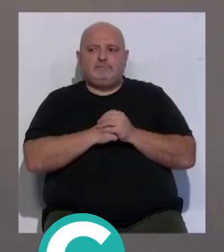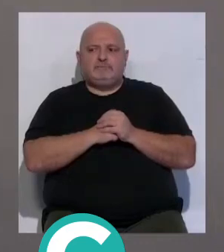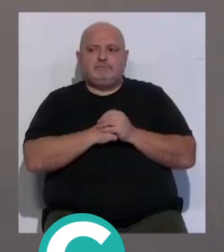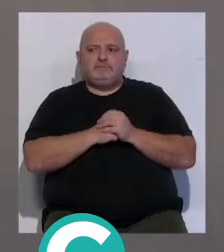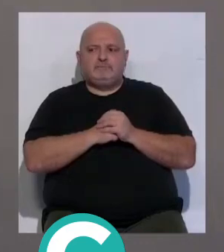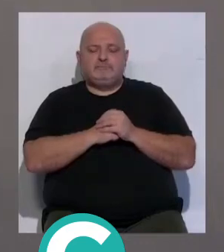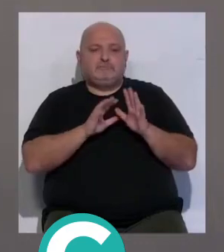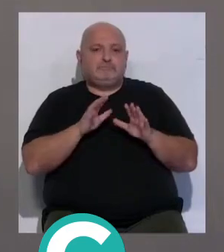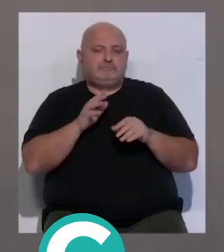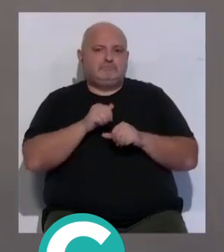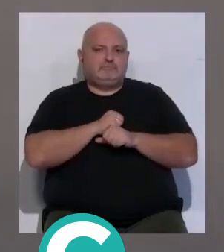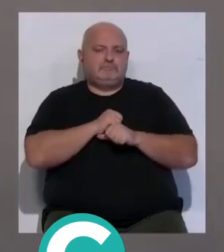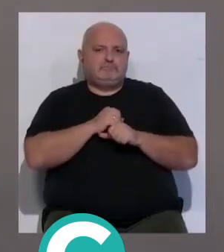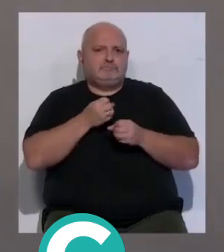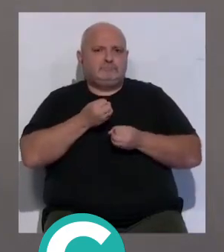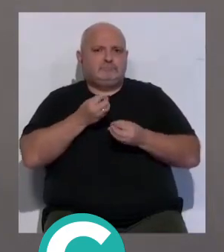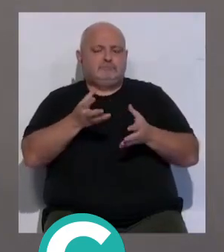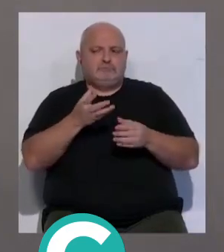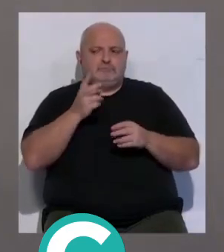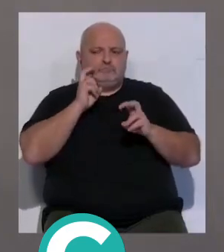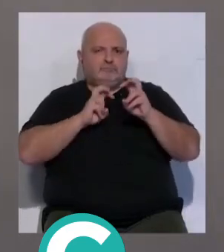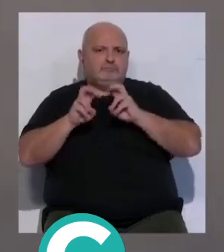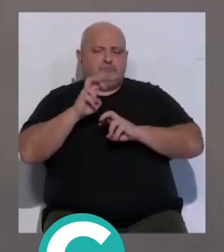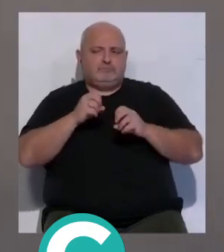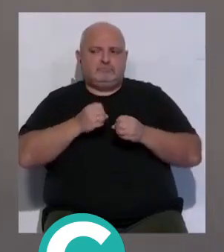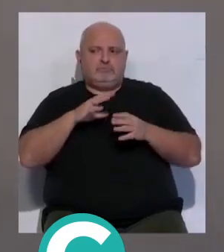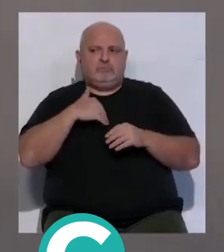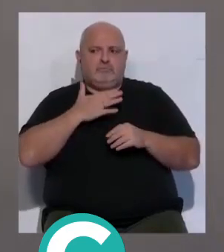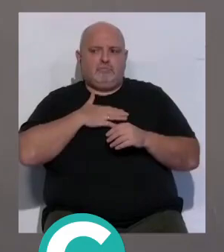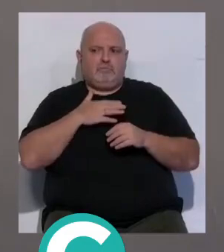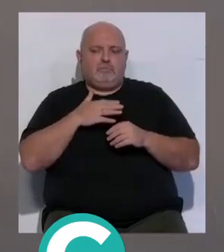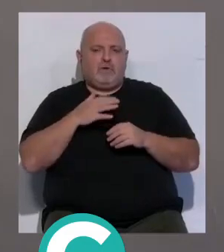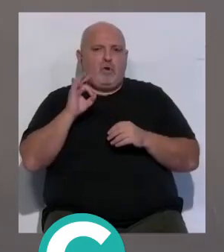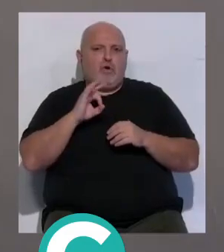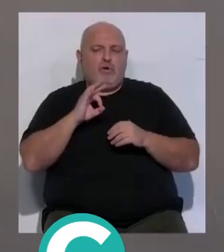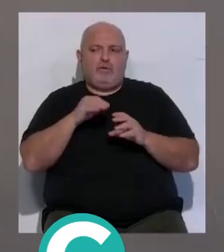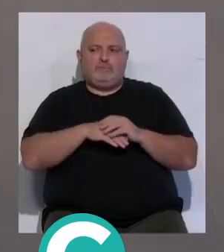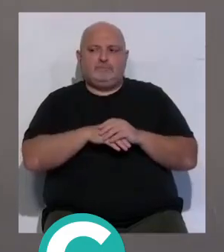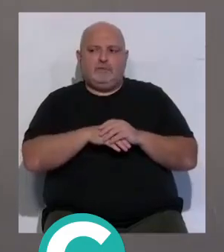vamos ya lo averiguaremos y se lo comentamos mañana llamamos Ahora hay más rápidamente